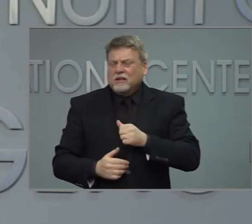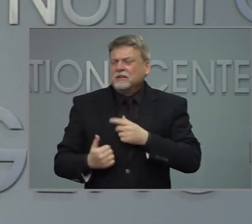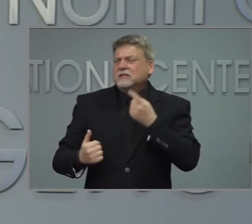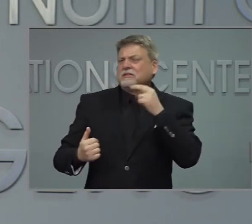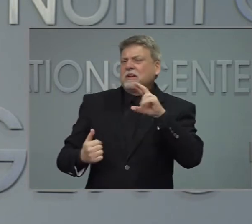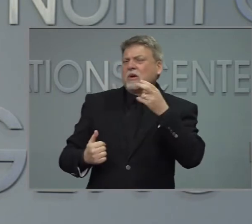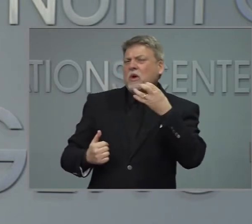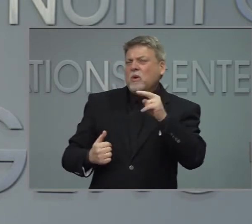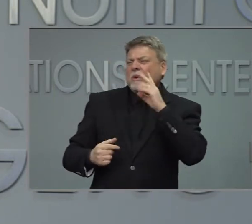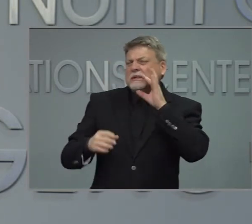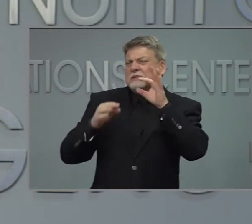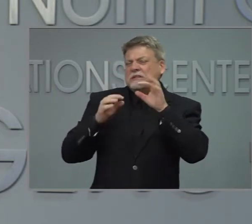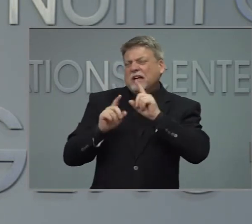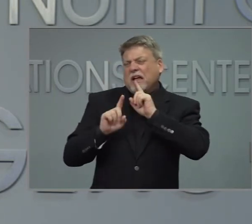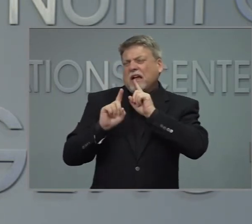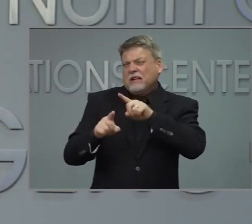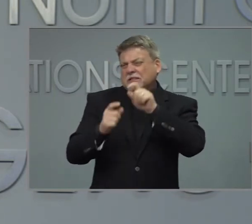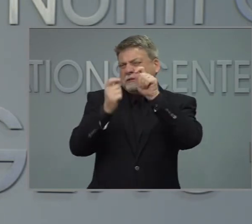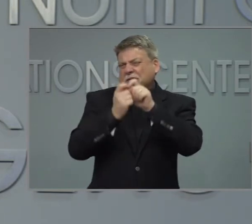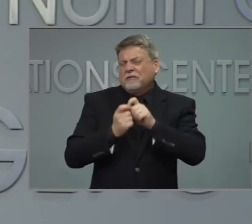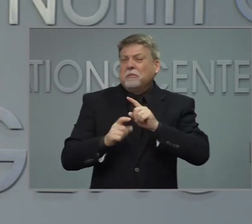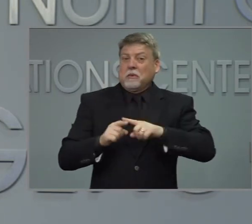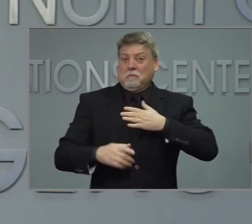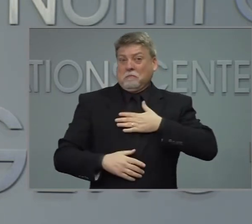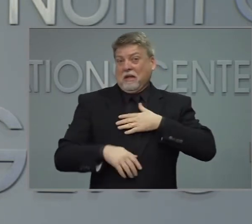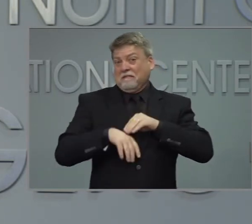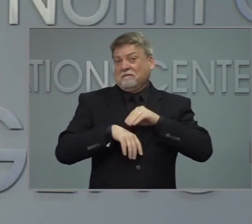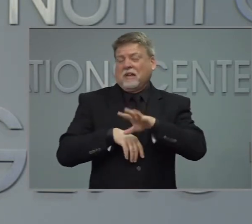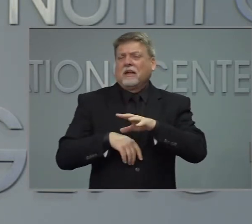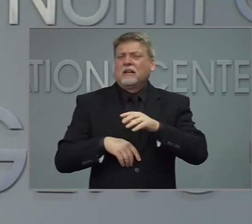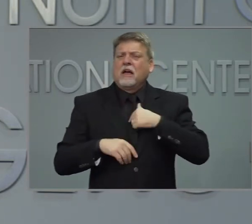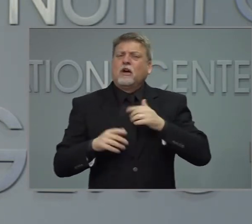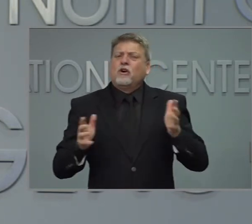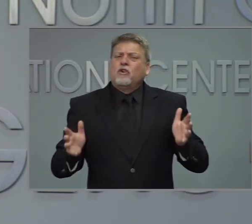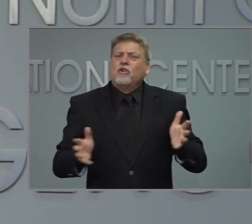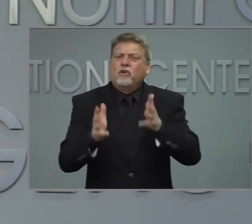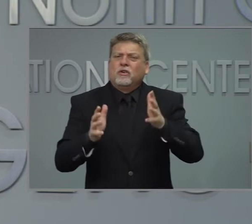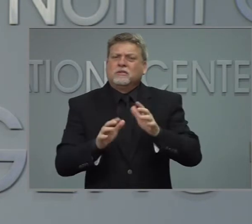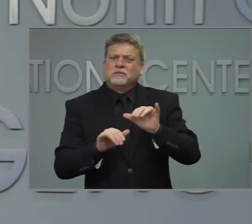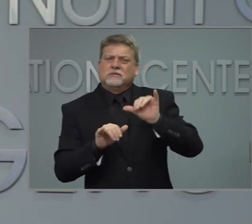permitir que la doctora cuente esponda esto yo creo que dice el gobernador, vamos a